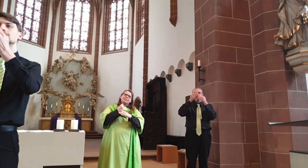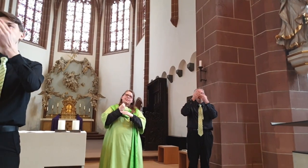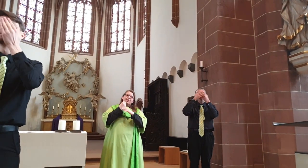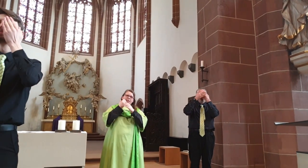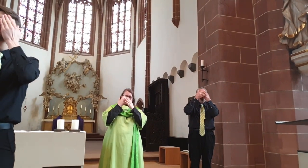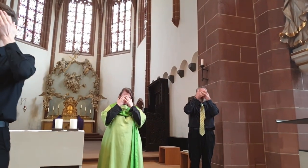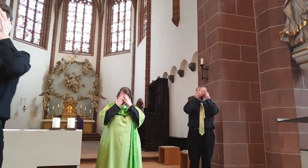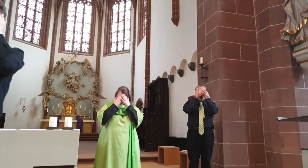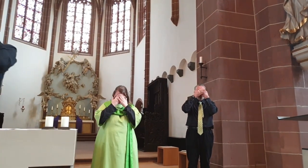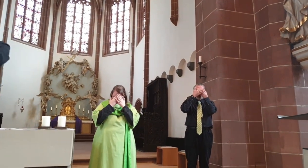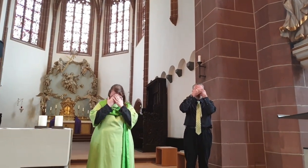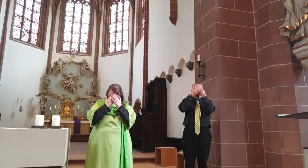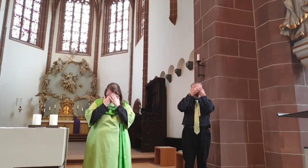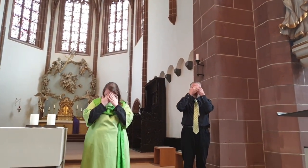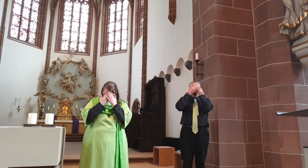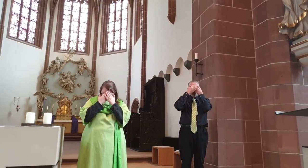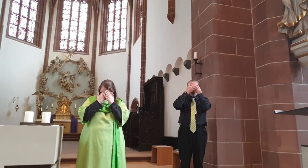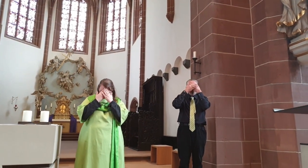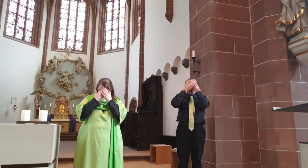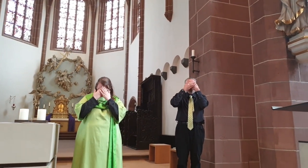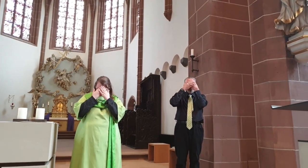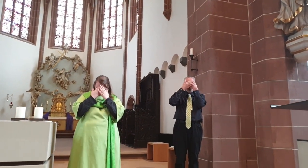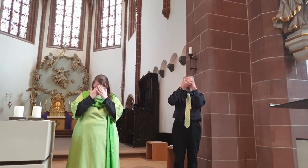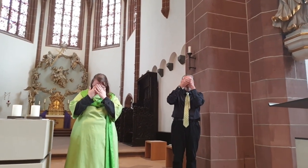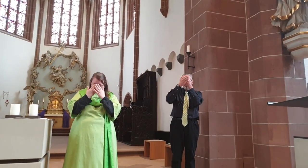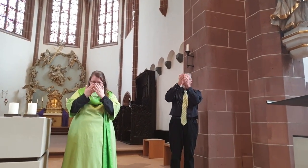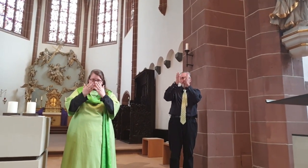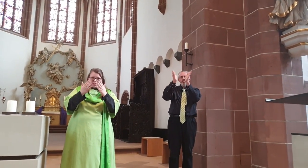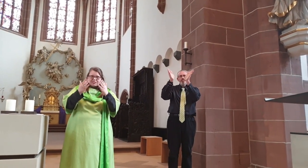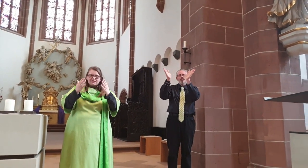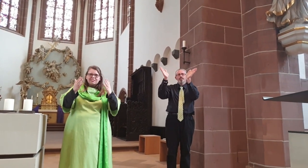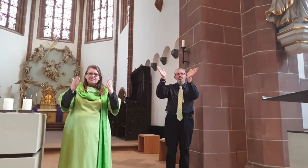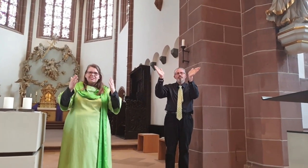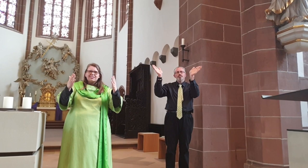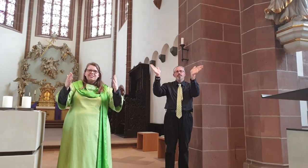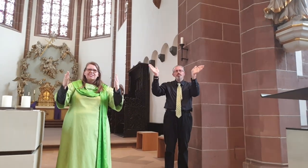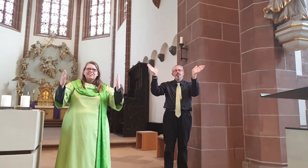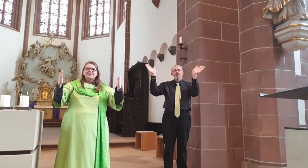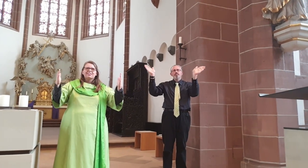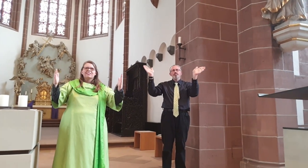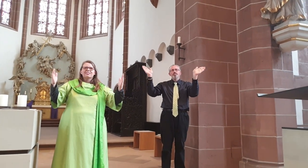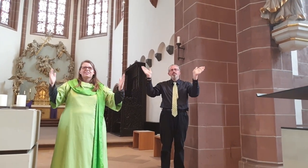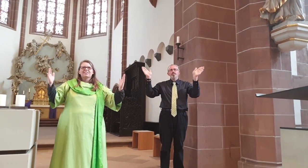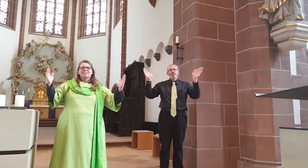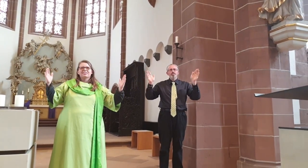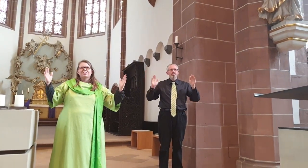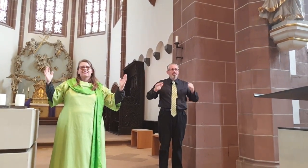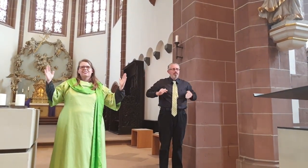Effata – öffne dich!